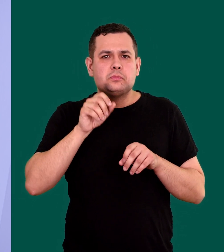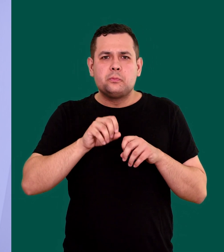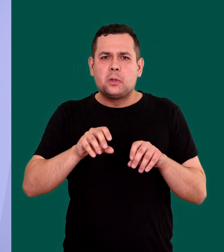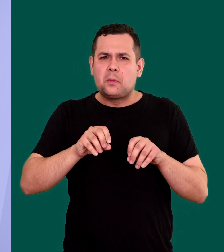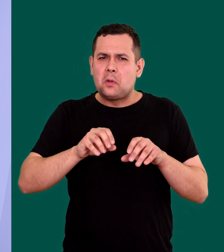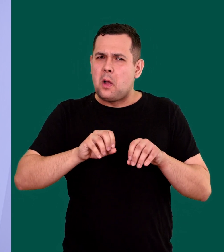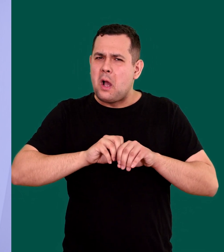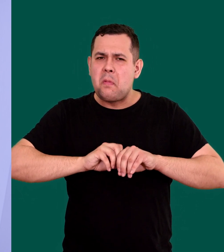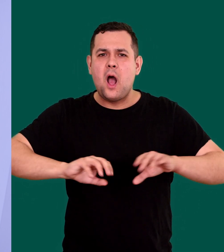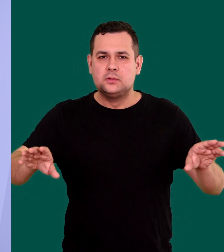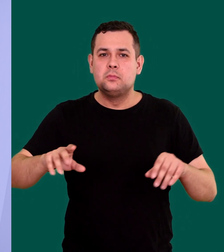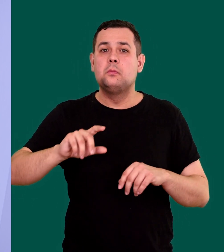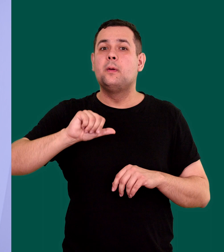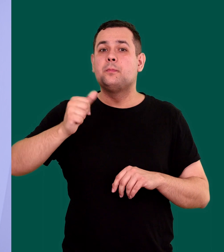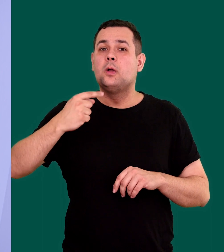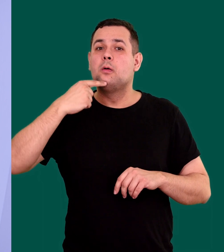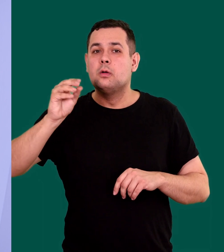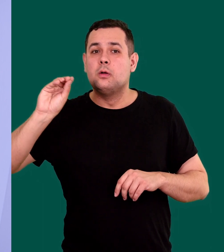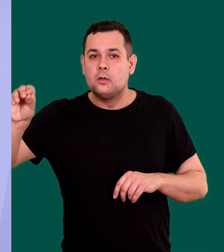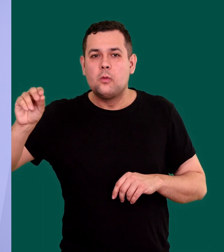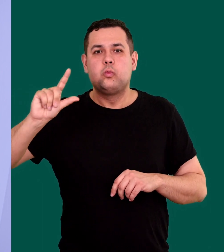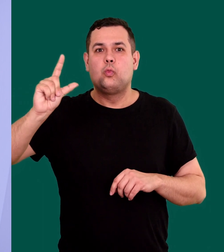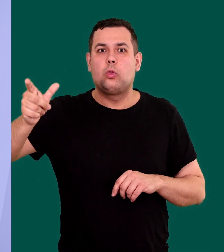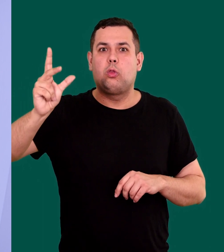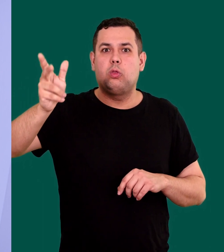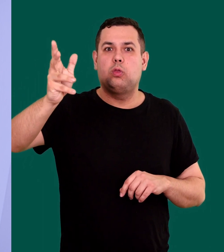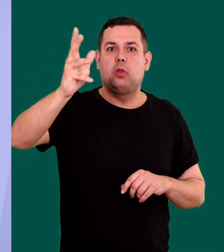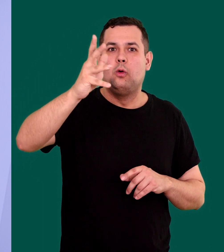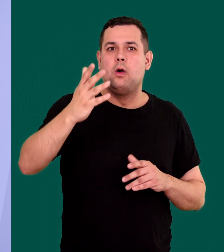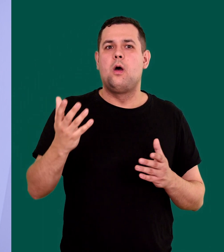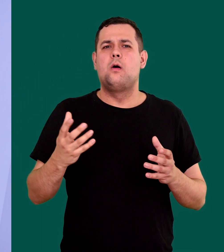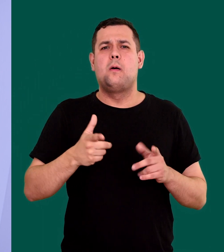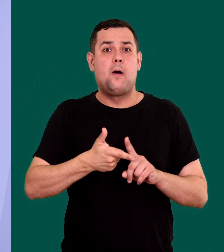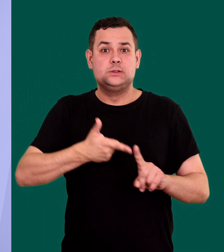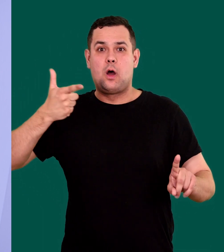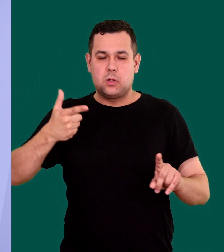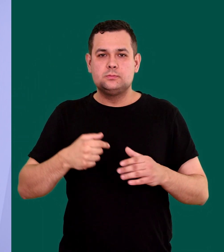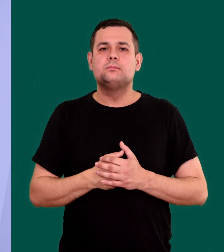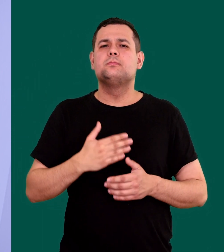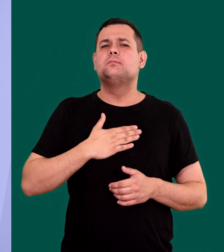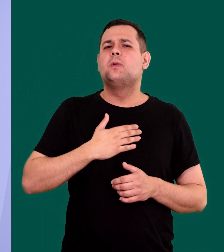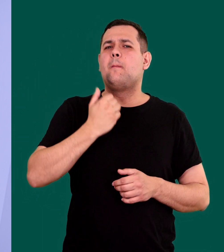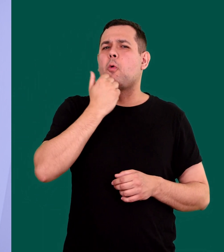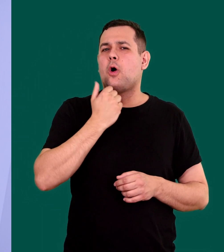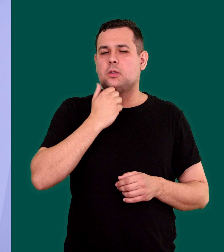Rýchlo sa to šíri, veľmi rýchlo. Jeden povie druhému, čo sú už dvaja, štyria, ôsmi a znova sa to zdvojnásobí.